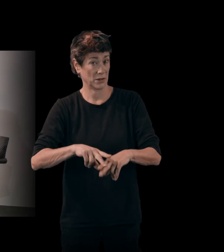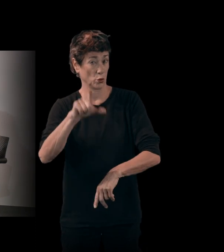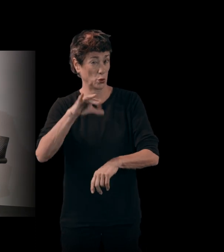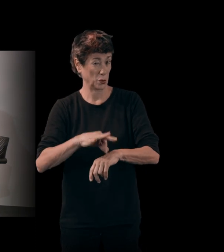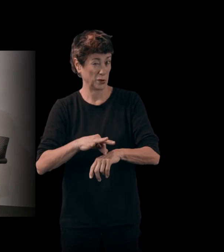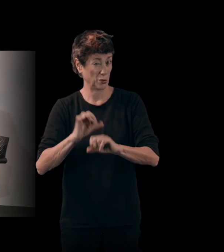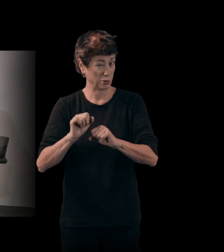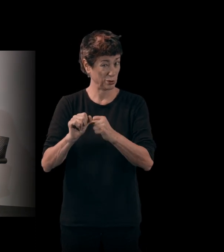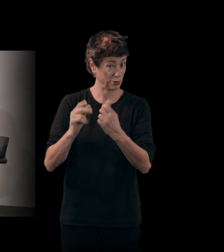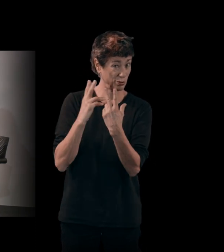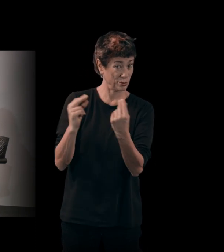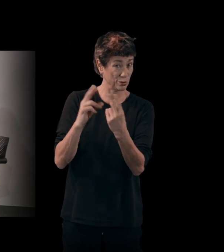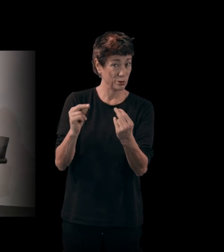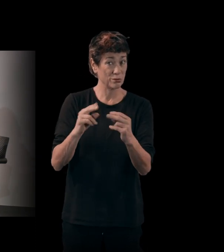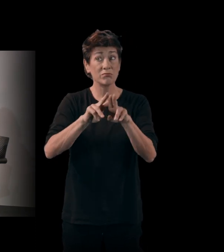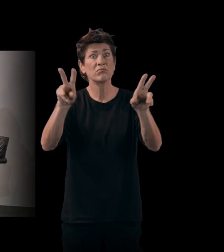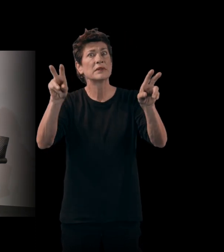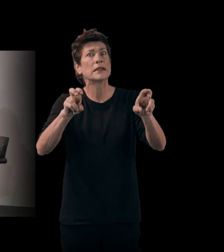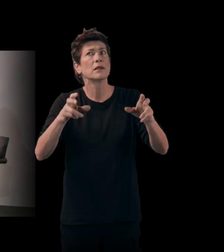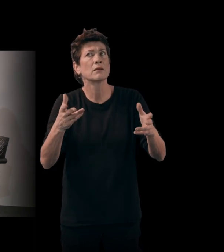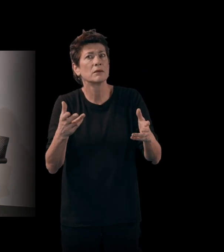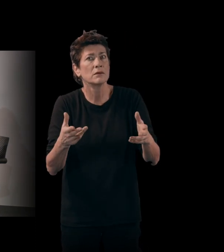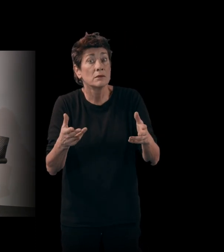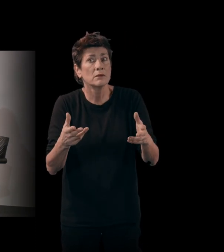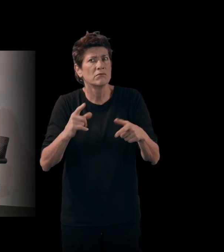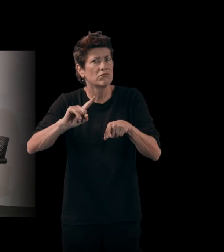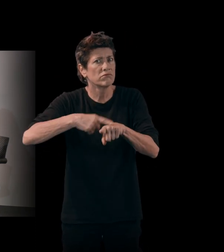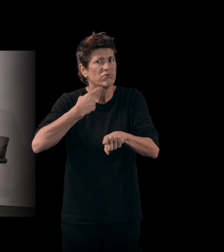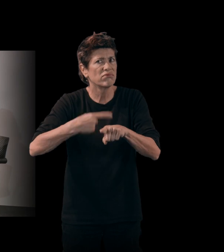Est-ce que c’est possible en deux minutes de parler de ce titre, de son mystère, de son ambiguïté aussi ?